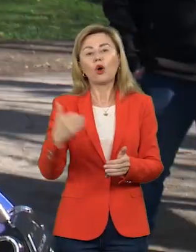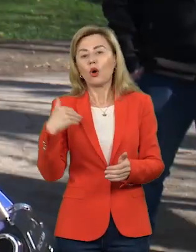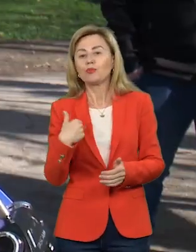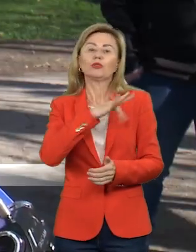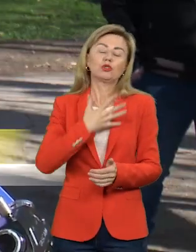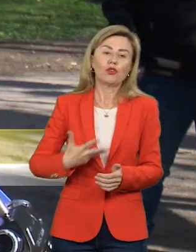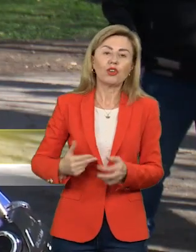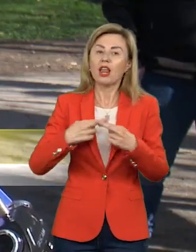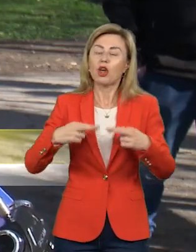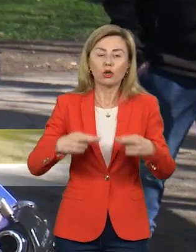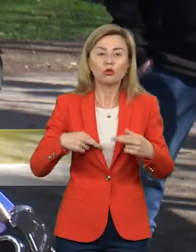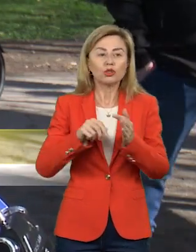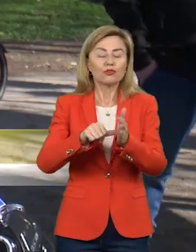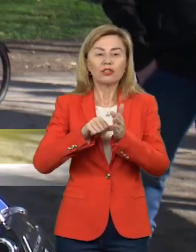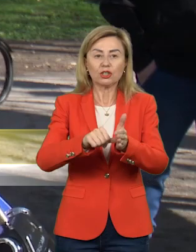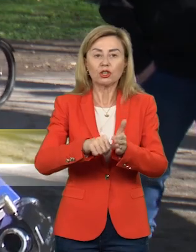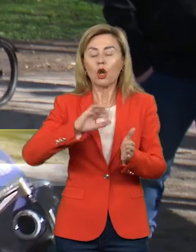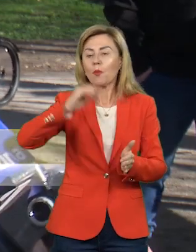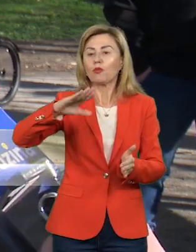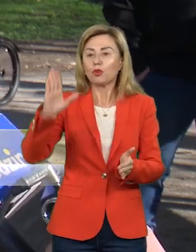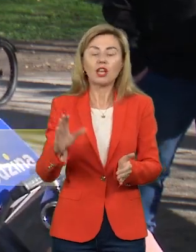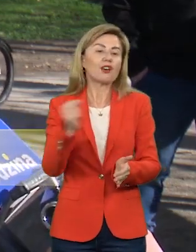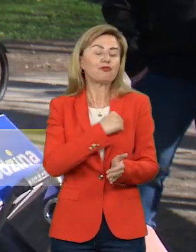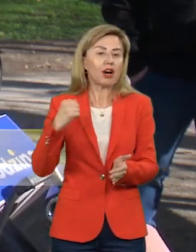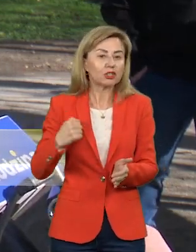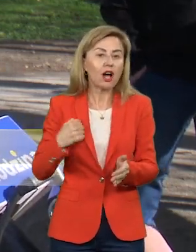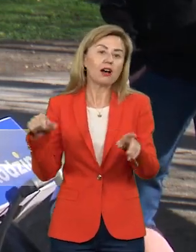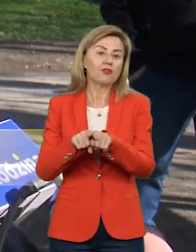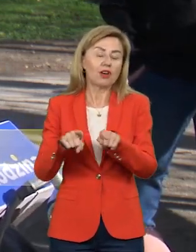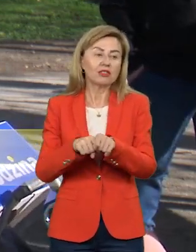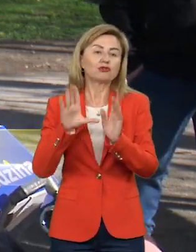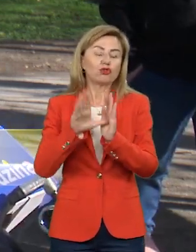byliśmy w Zakopanem, byliśmy w Warszawie byliśmy w wielu miejscach.